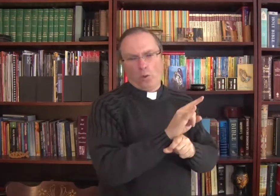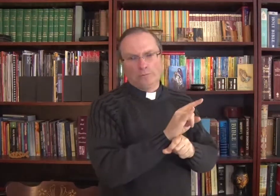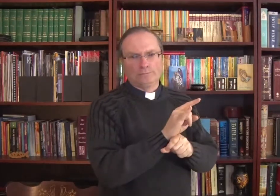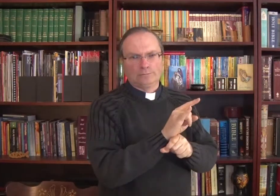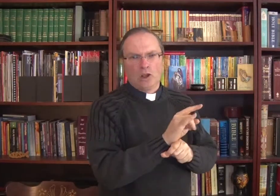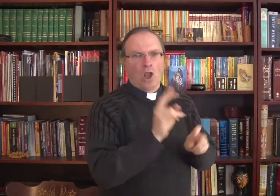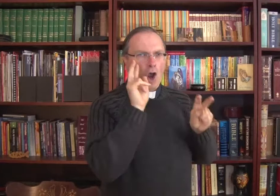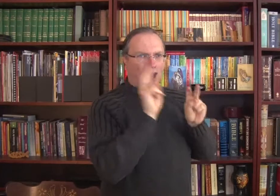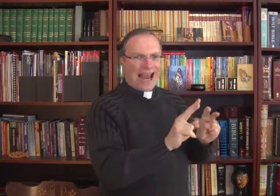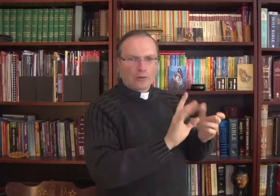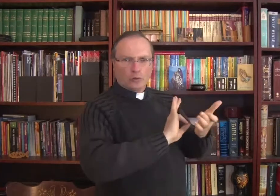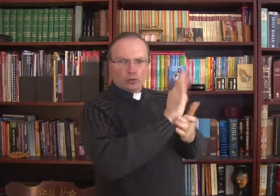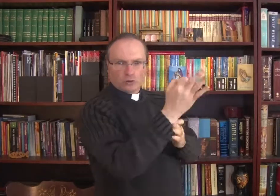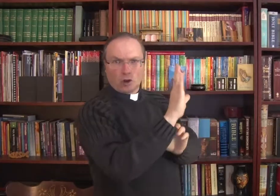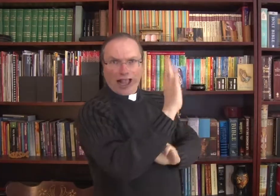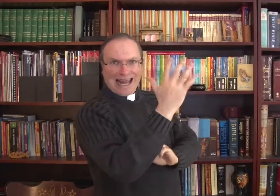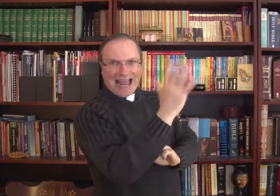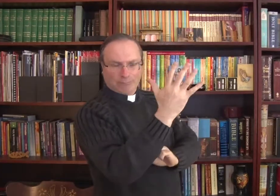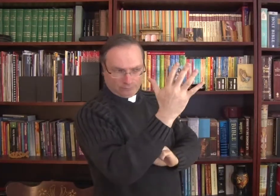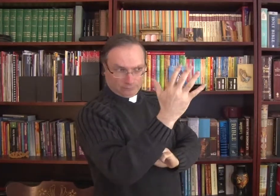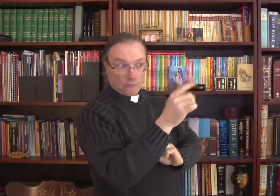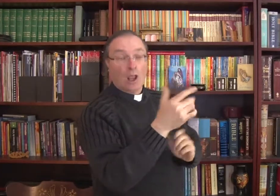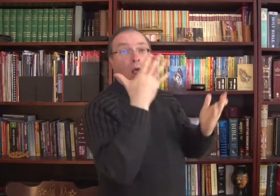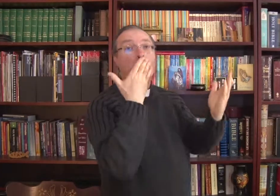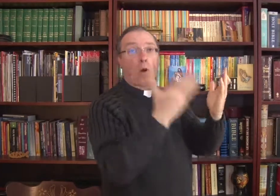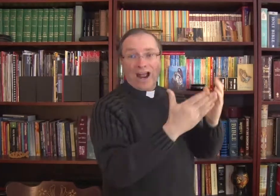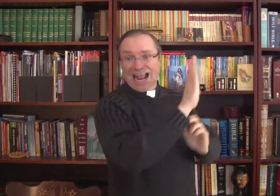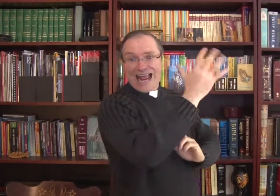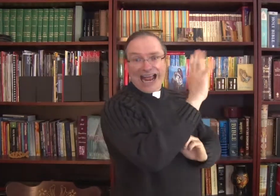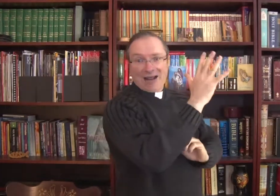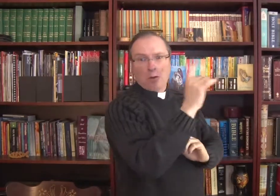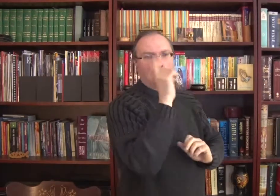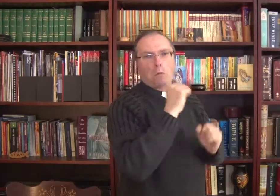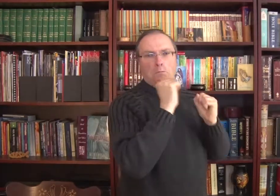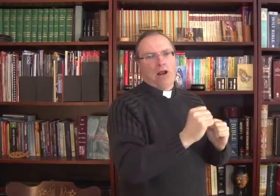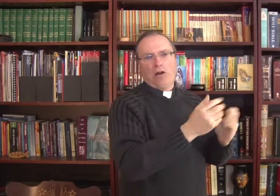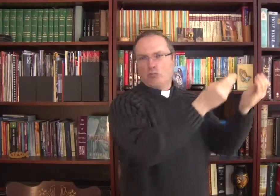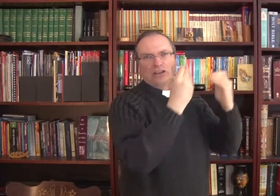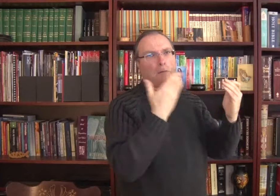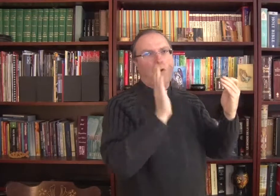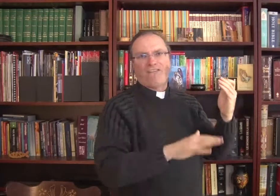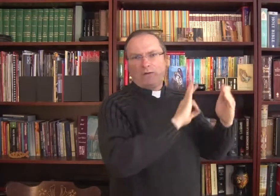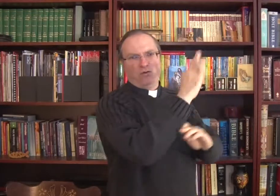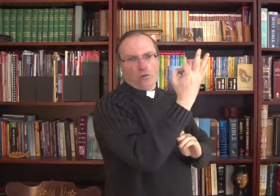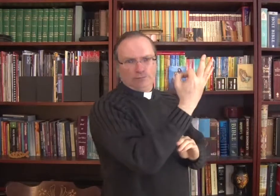Regarder aux fruits de l’arbre; un bon arbre ne peut pas porter de mauvais fruits,